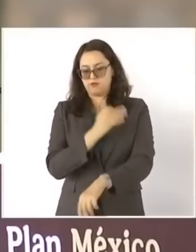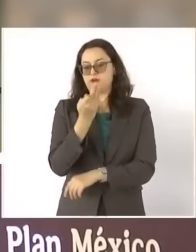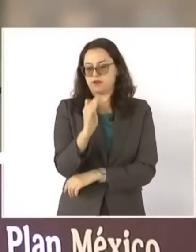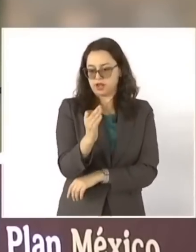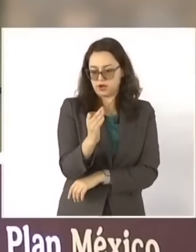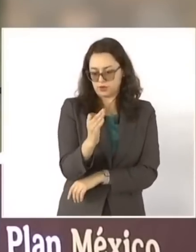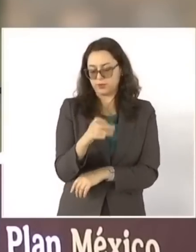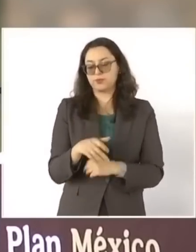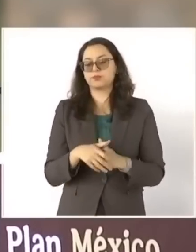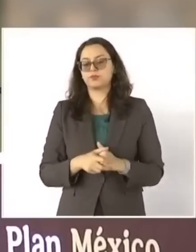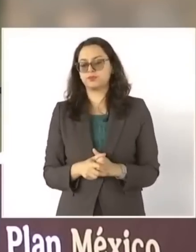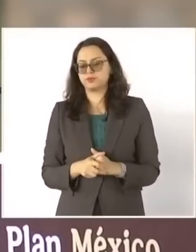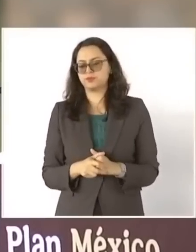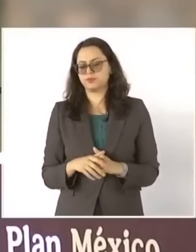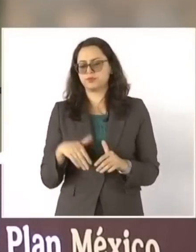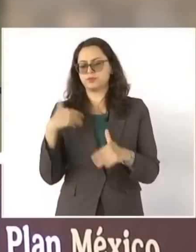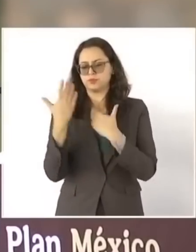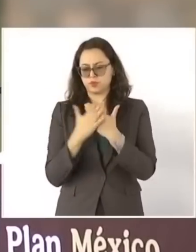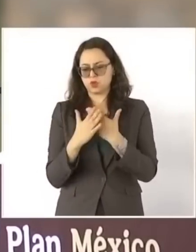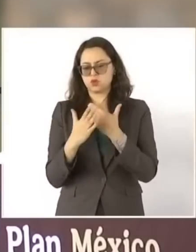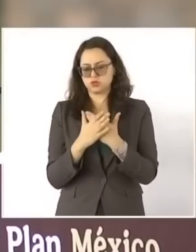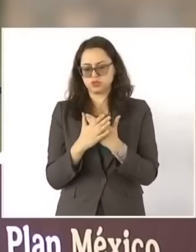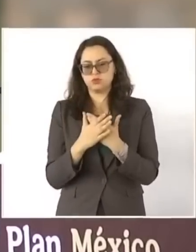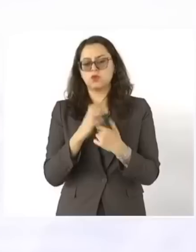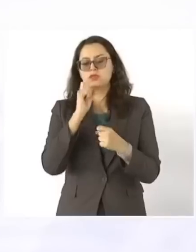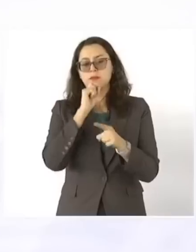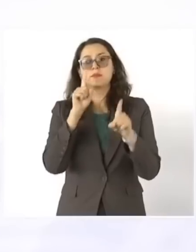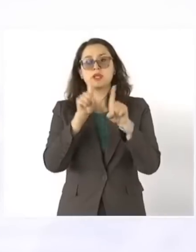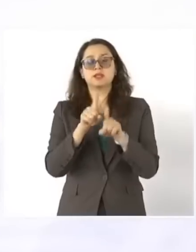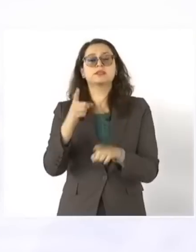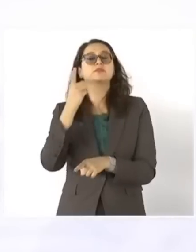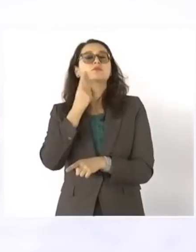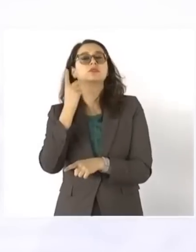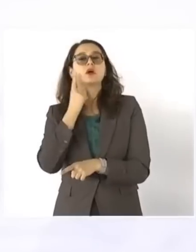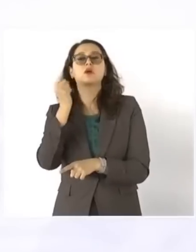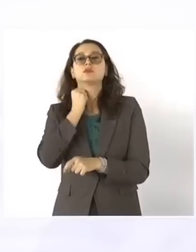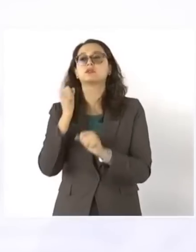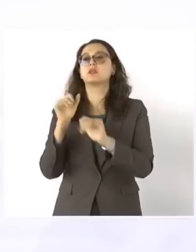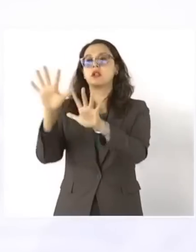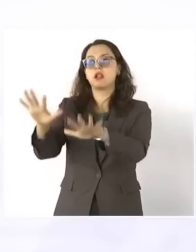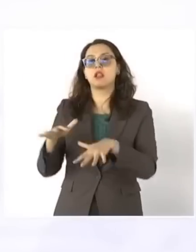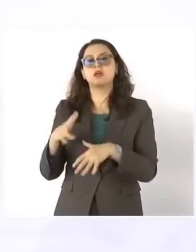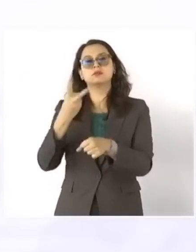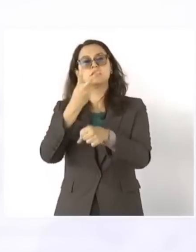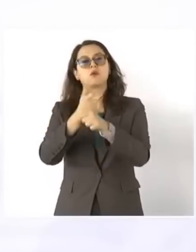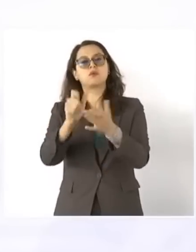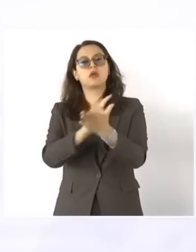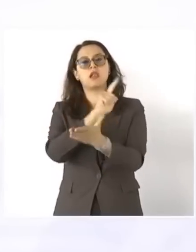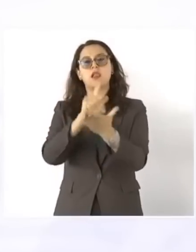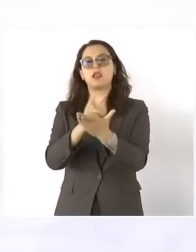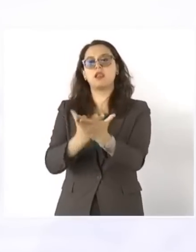a principios de febrero enviamos al congreso eh las leyes secundarias en materia energética